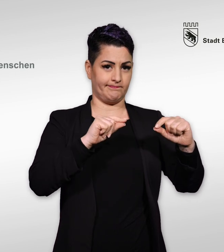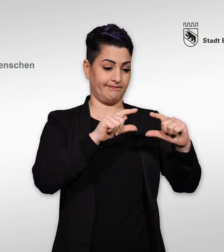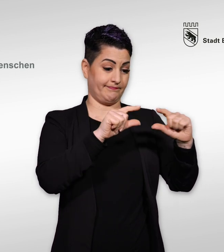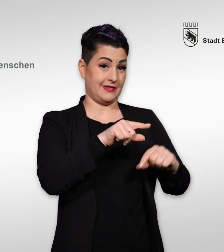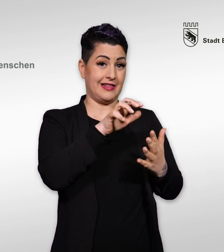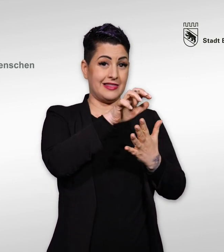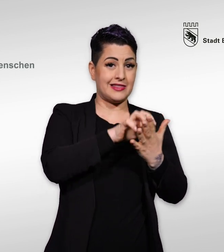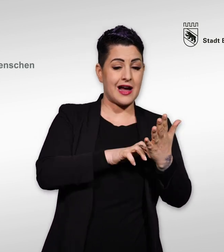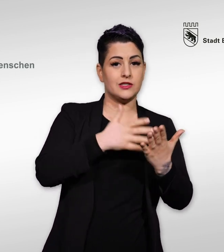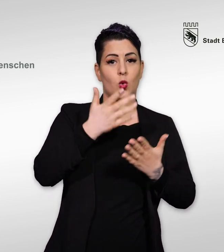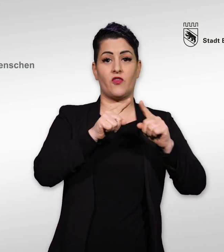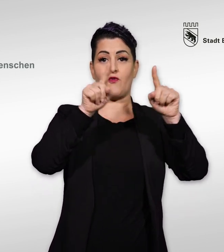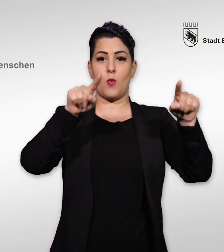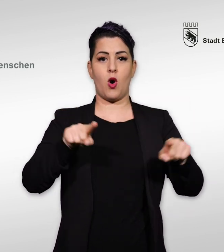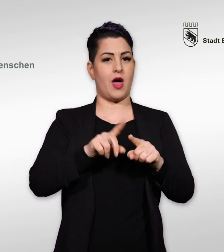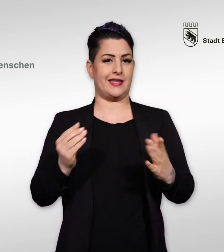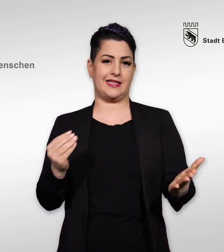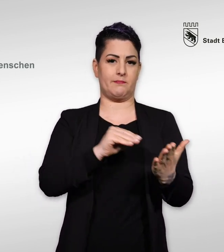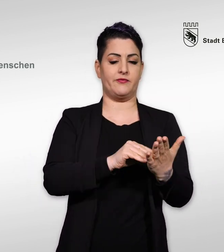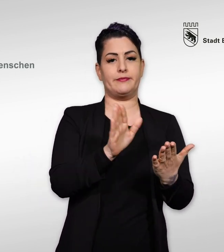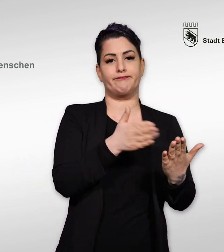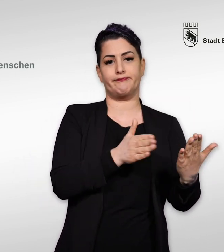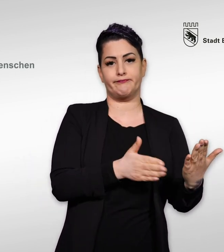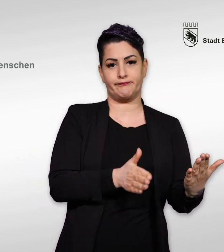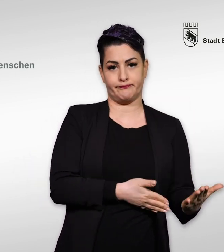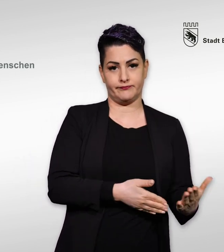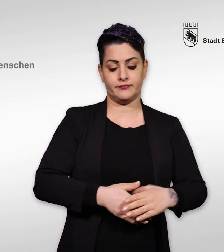in Texten oder auf Formularen oft nicht vorkommen.